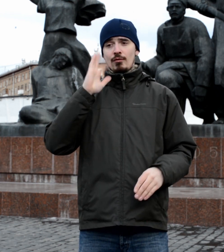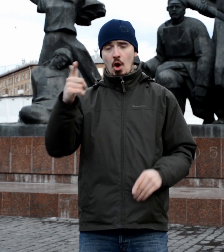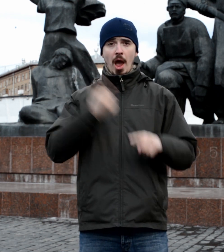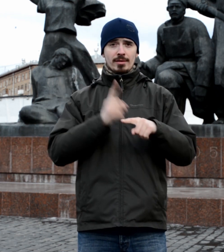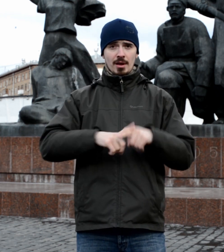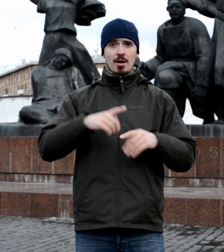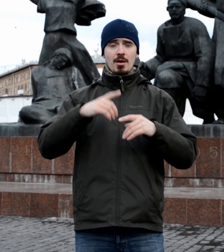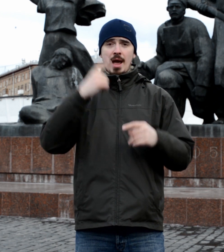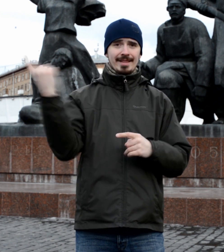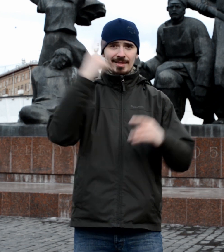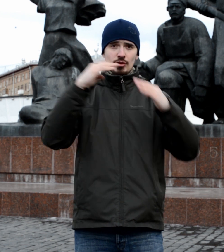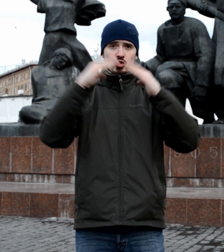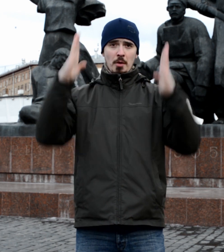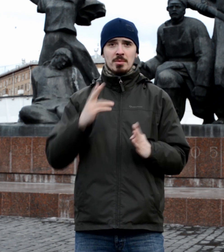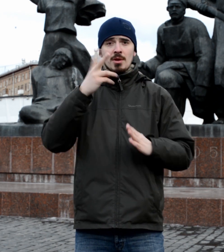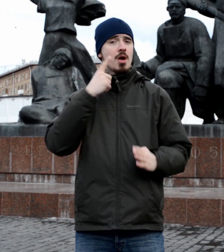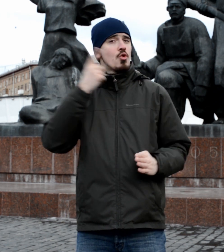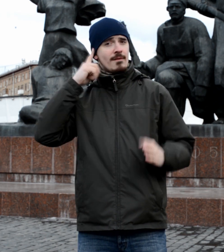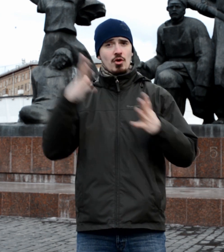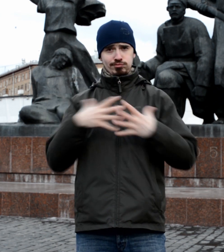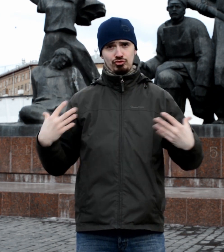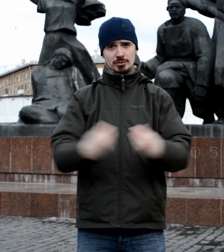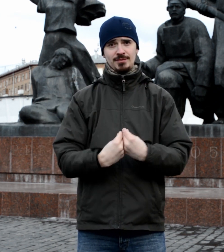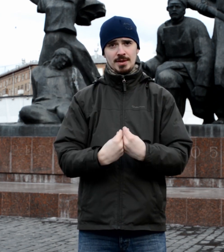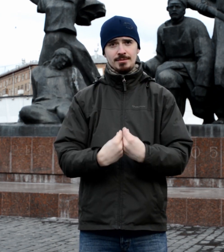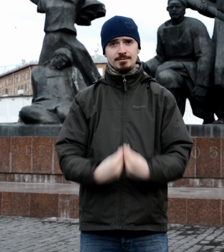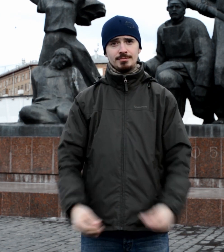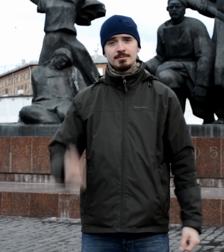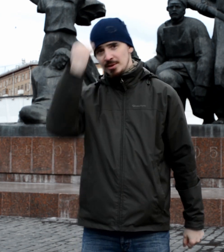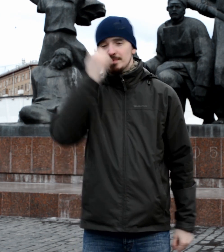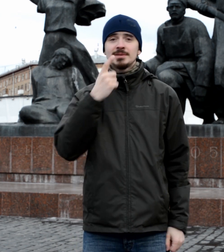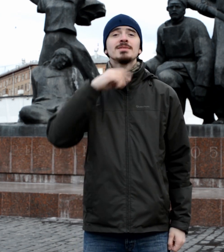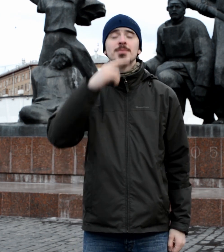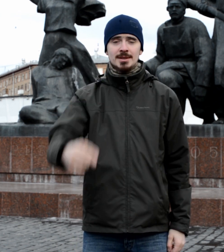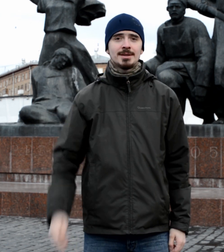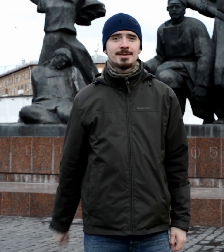ВОГ – это единый дом для глухих. Спасибо за внимание!